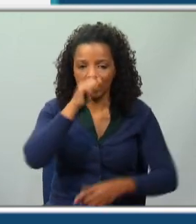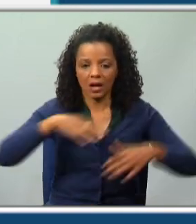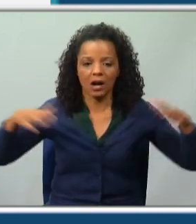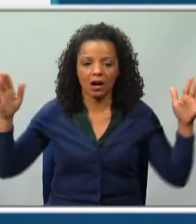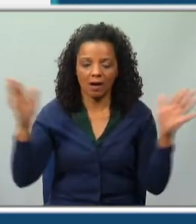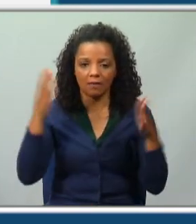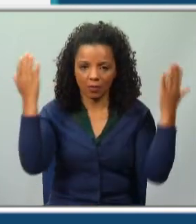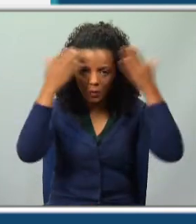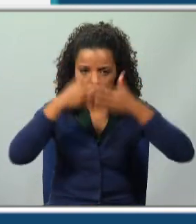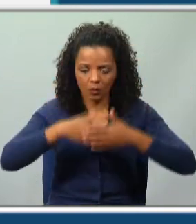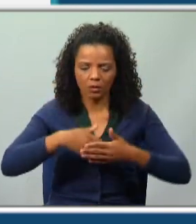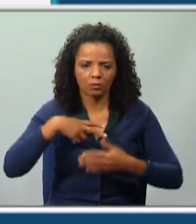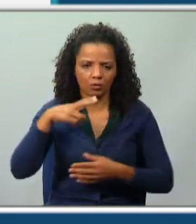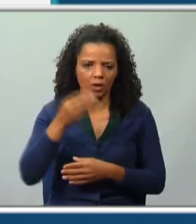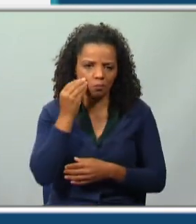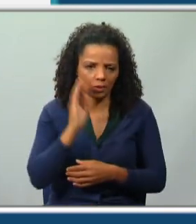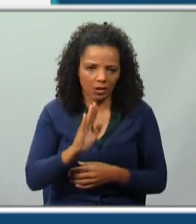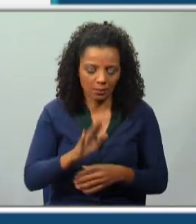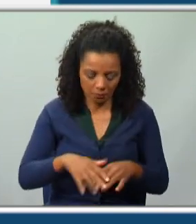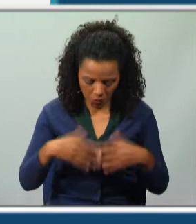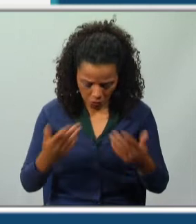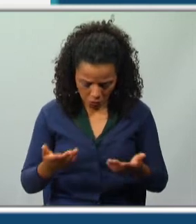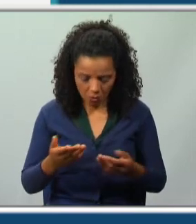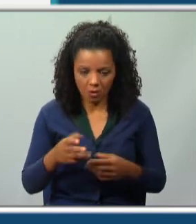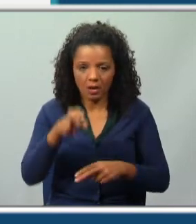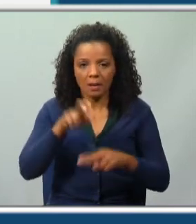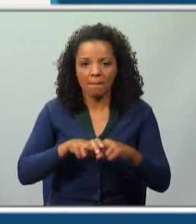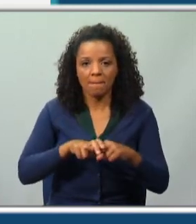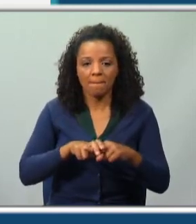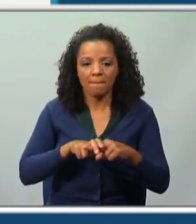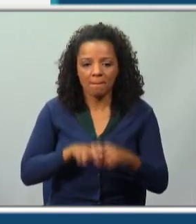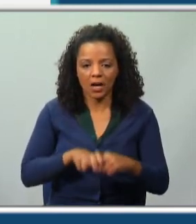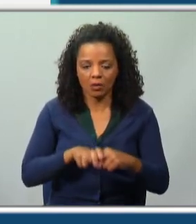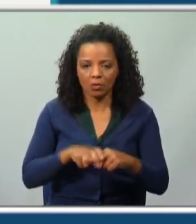rapina noturna muito vulgar em Portugal como um banco sem encosto em sentido 葡萄牙非常常見的夜間獵物從某種意義上說，就像一個沒有靠背的長凳